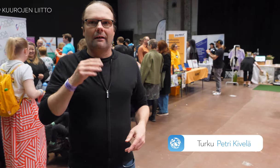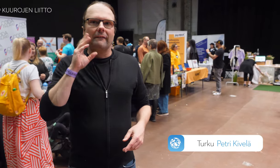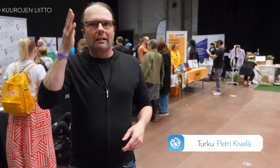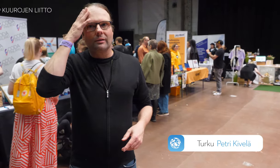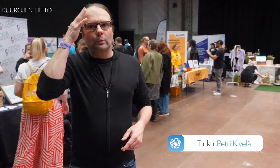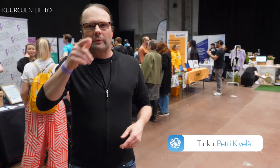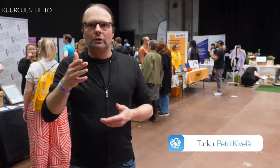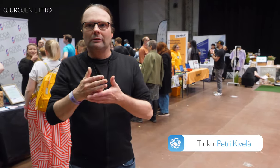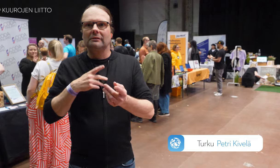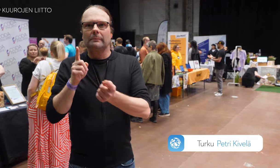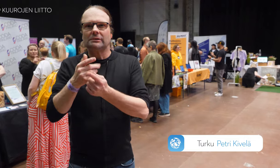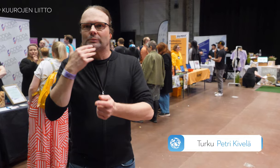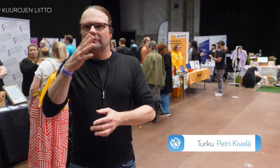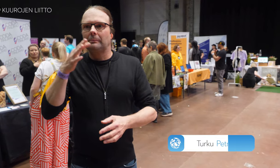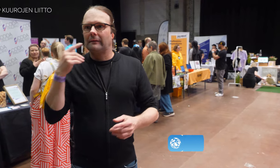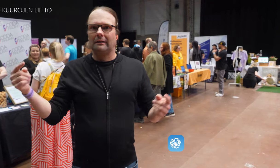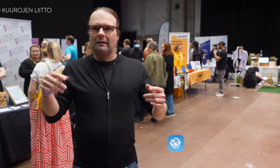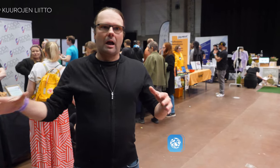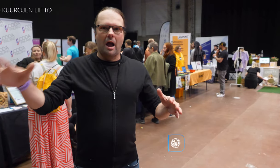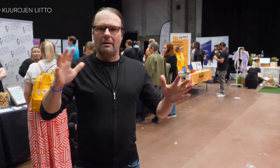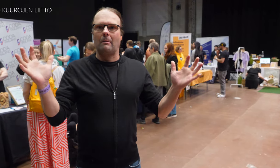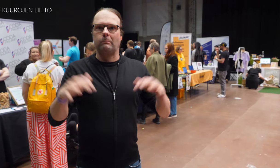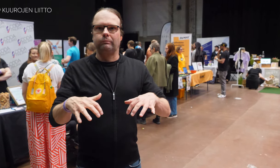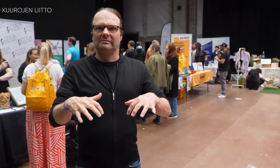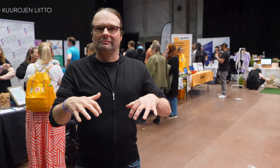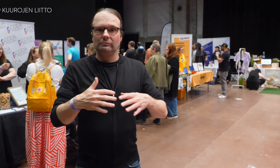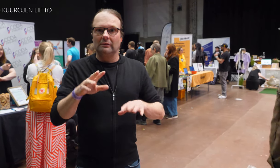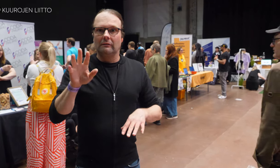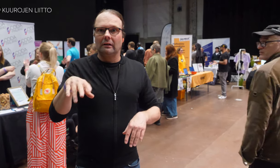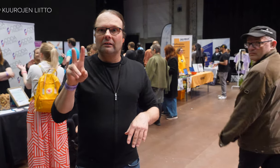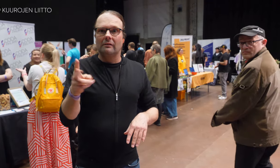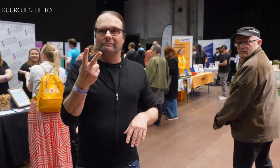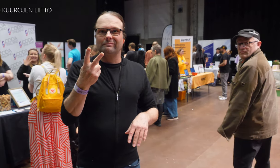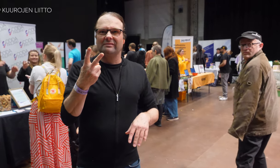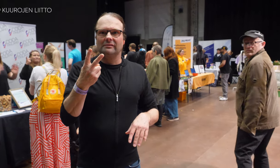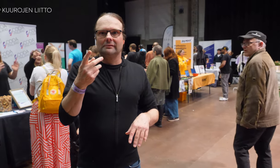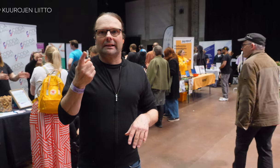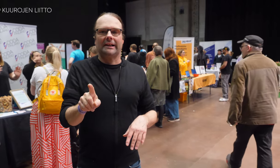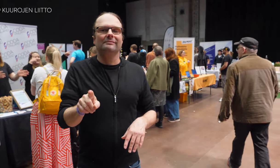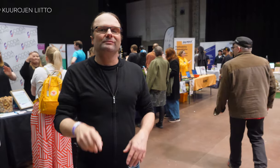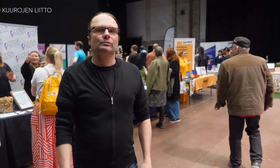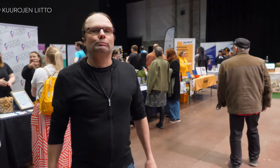Täällä on paljon vanhoja tuttuja, joita en ole tavannut aikoihin ja olemme nyt täällä koolla. Tässä on sitä jotain, sillä kulttuuripäivät pidetään vain kerran kahdessa vuodessa.